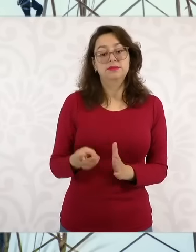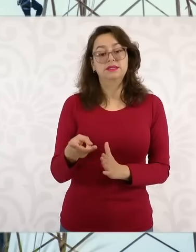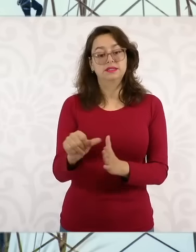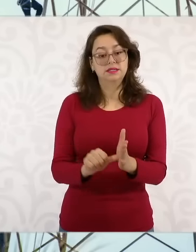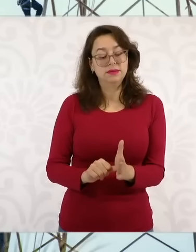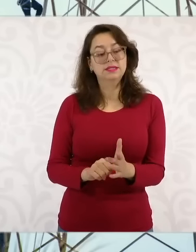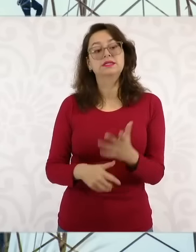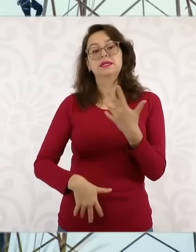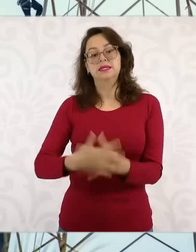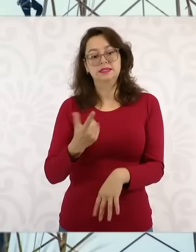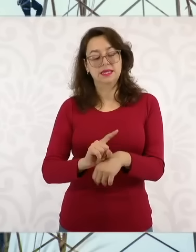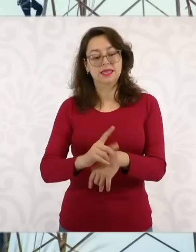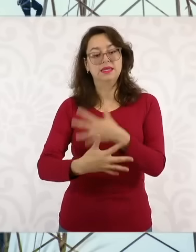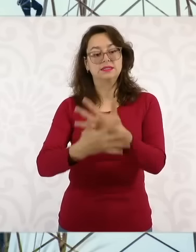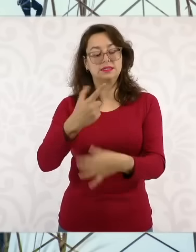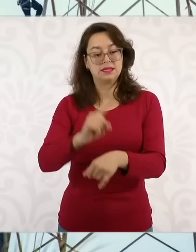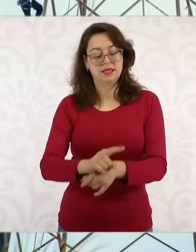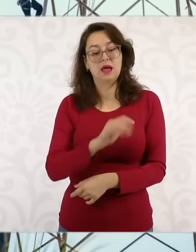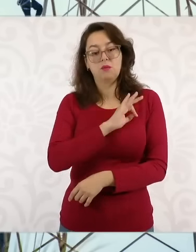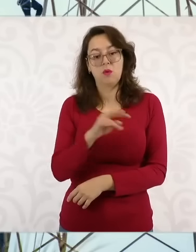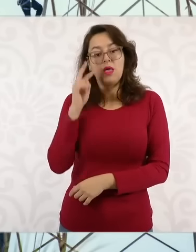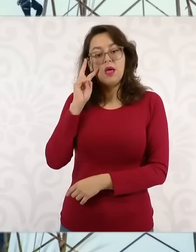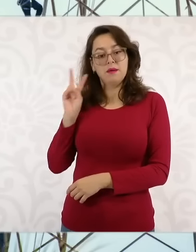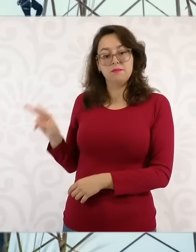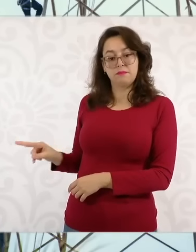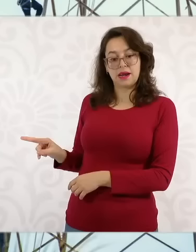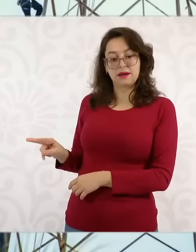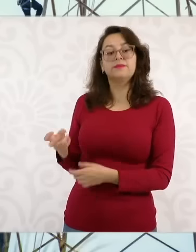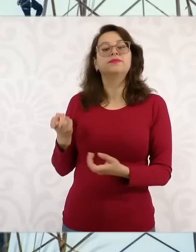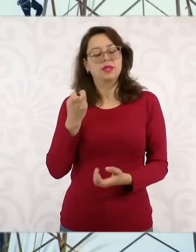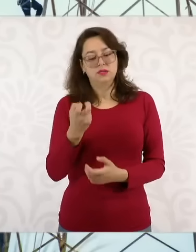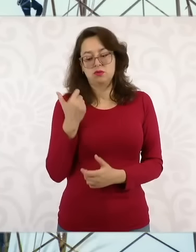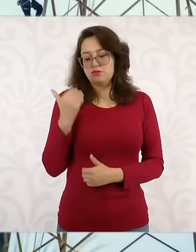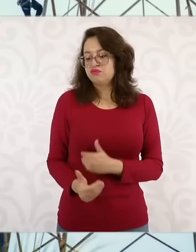ahí la lámina, lo que nos va a permitir dar un seguimiento puntual a cada una de las etapas.